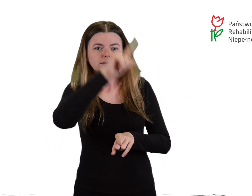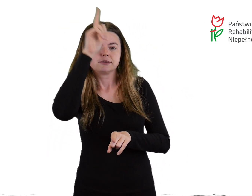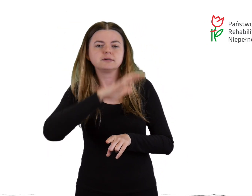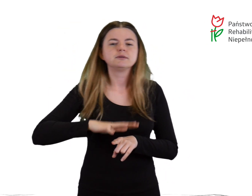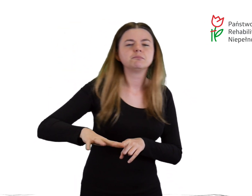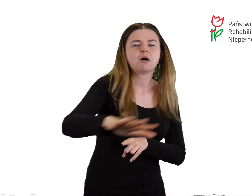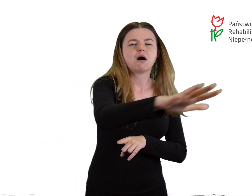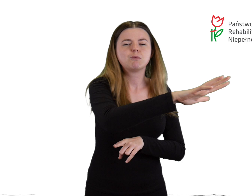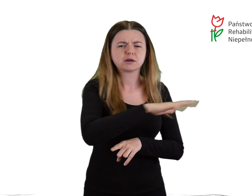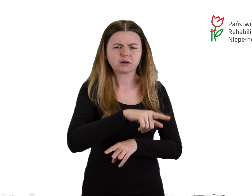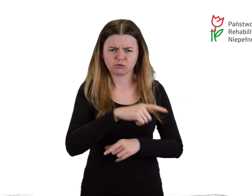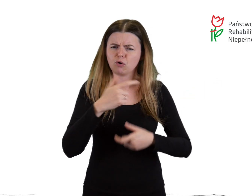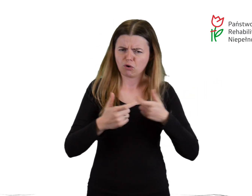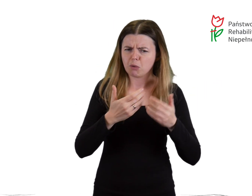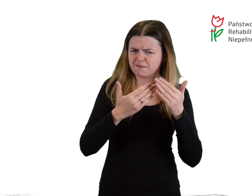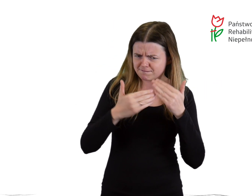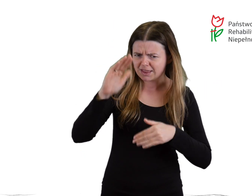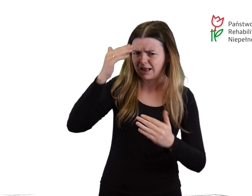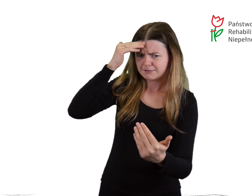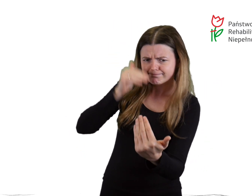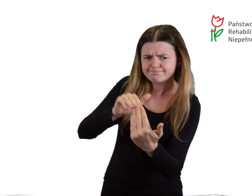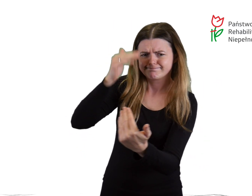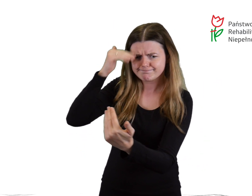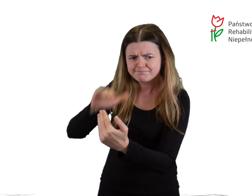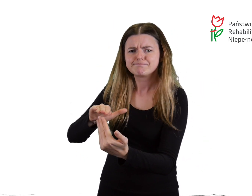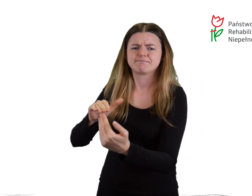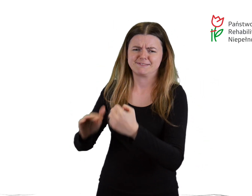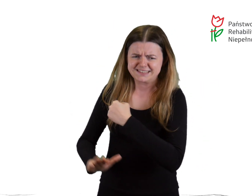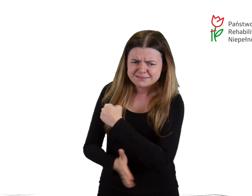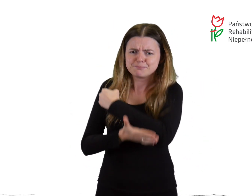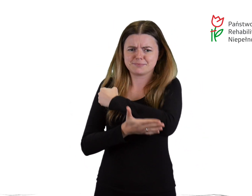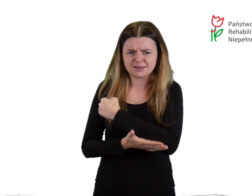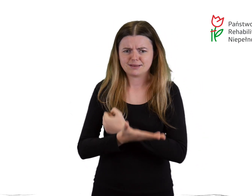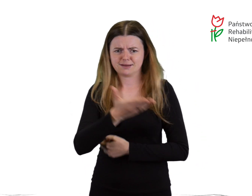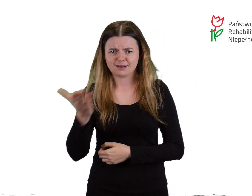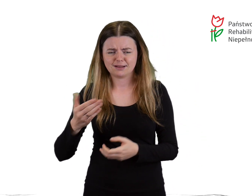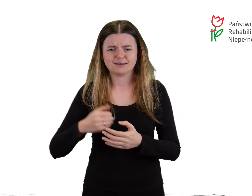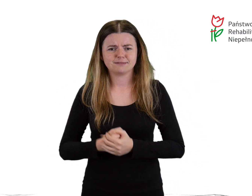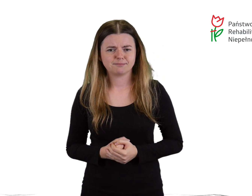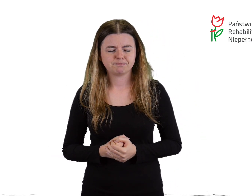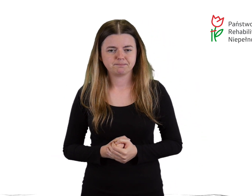a społeczeństwo stawało się coraz bardziej dostępne i wspierające.